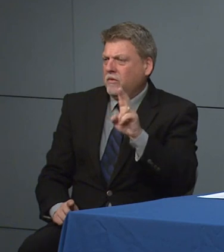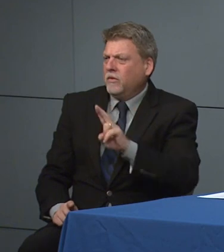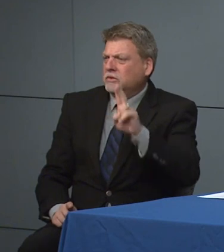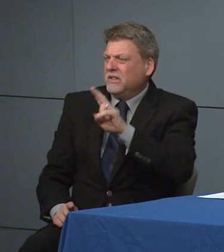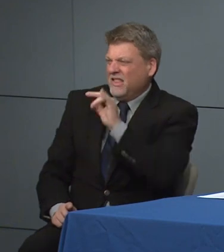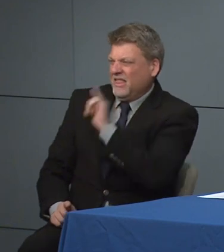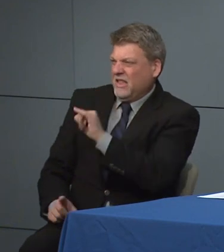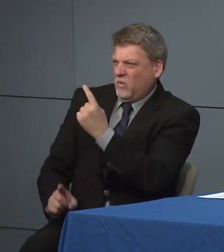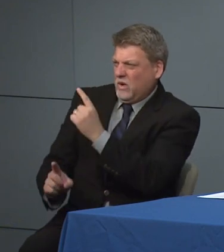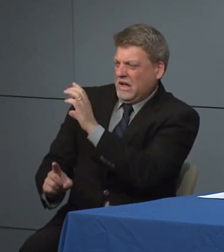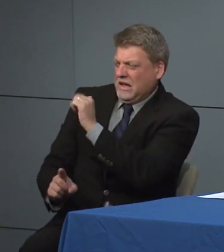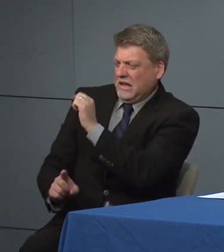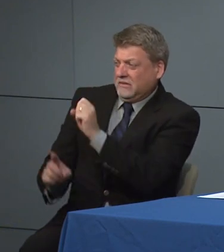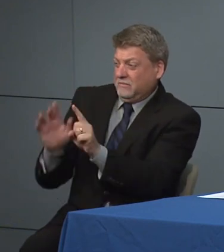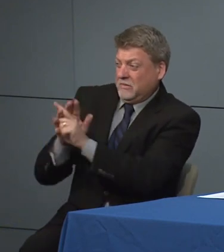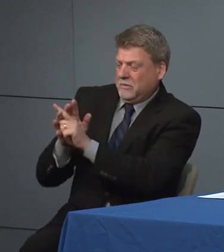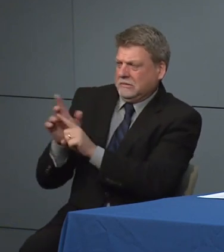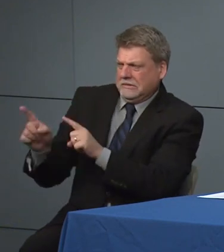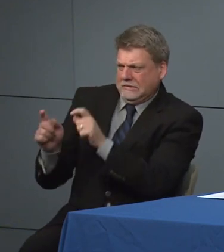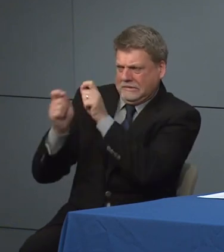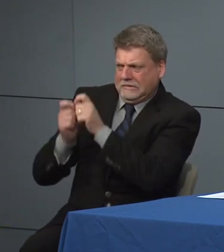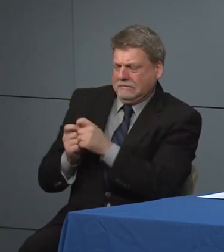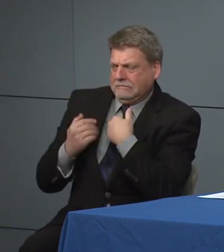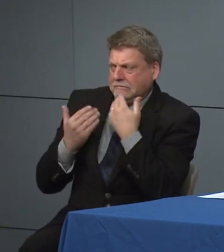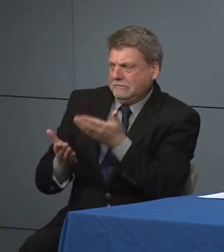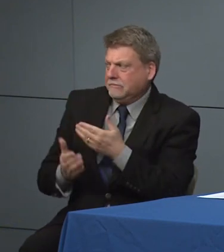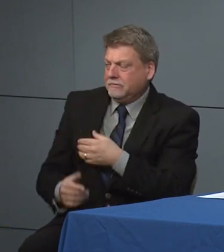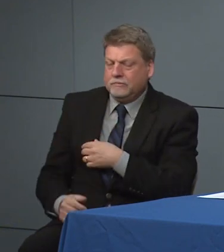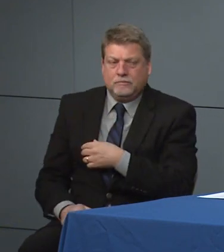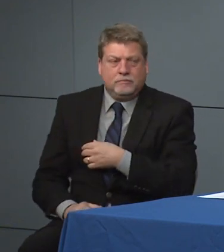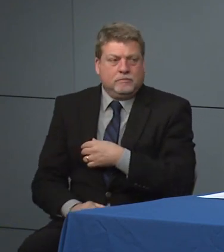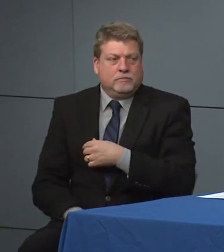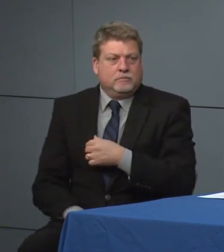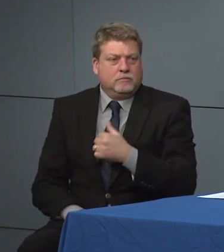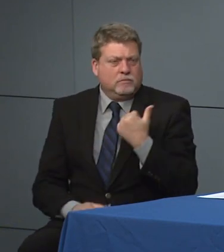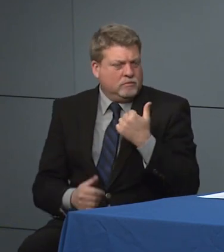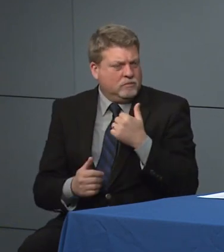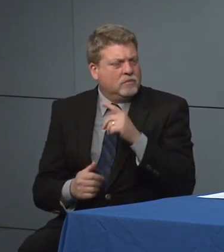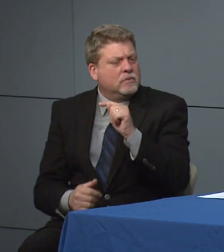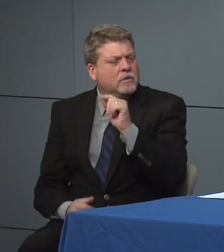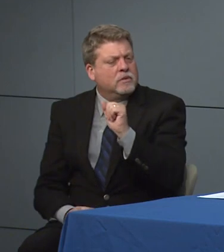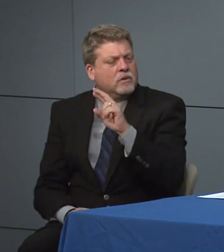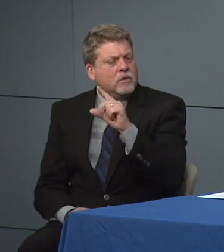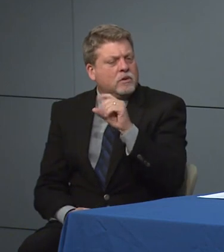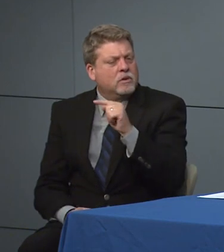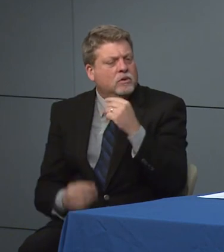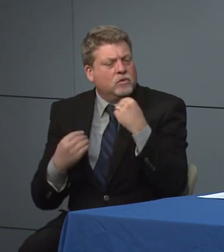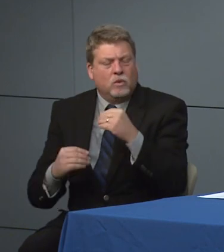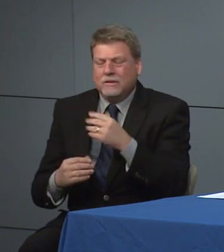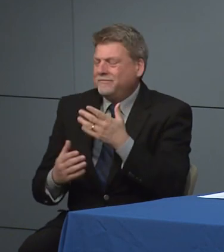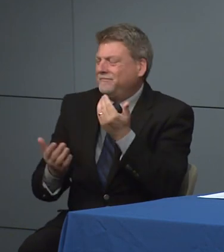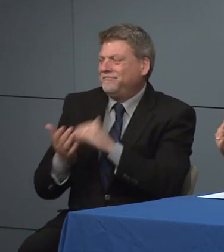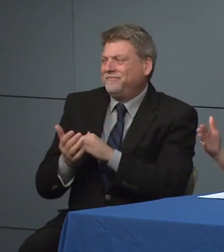del caso de que Ampo, por lo que no puedo hablar sobre sobre esto qué del caso de stanke